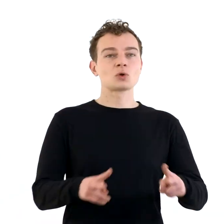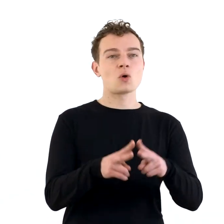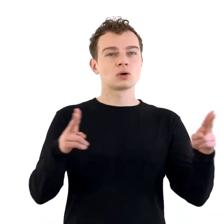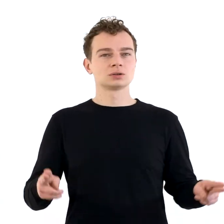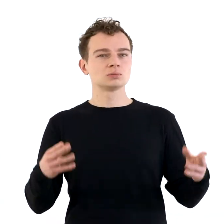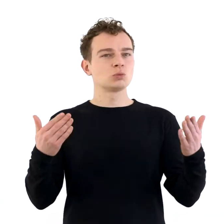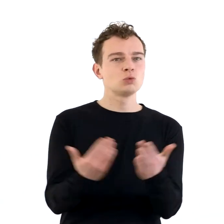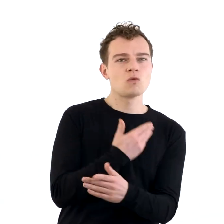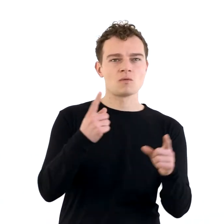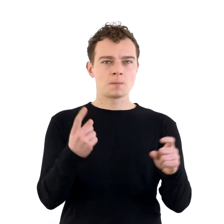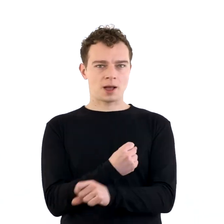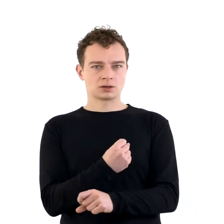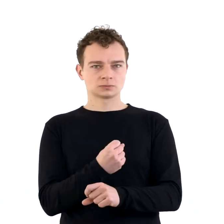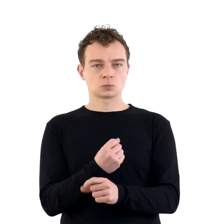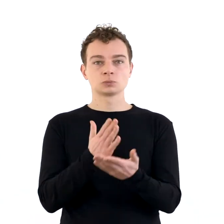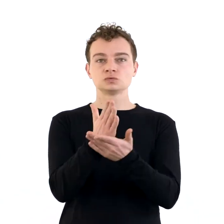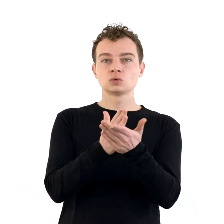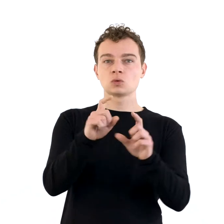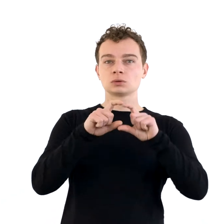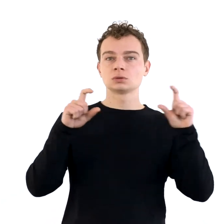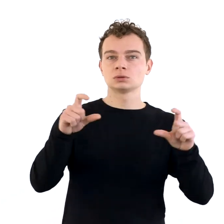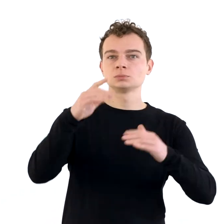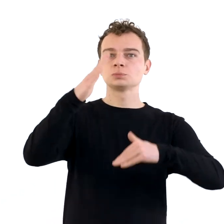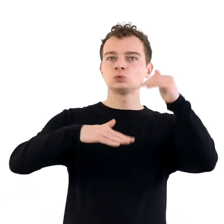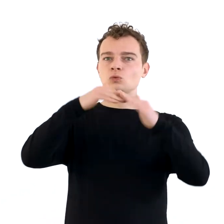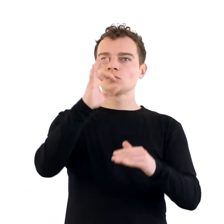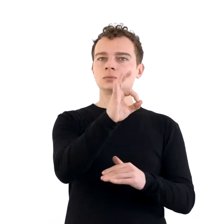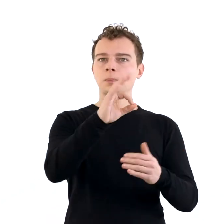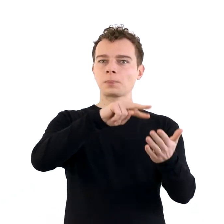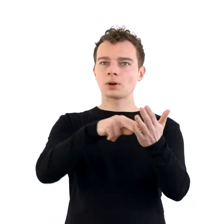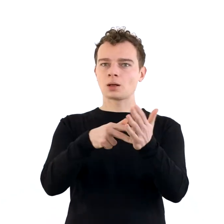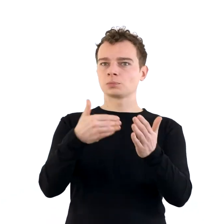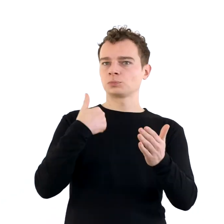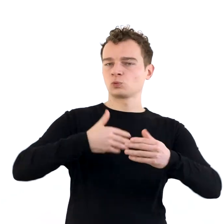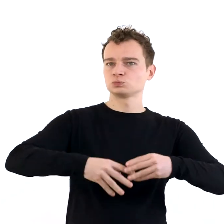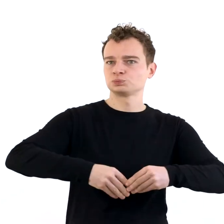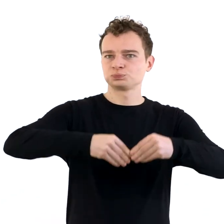W okresie Nowego Państwa ukształtował się schemat budowy świątyń.